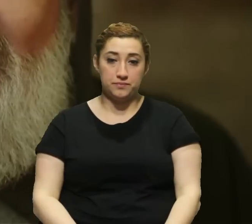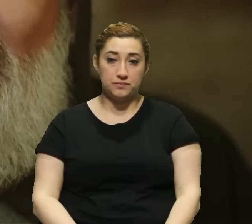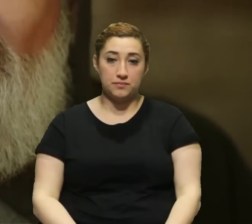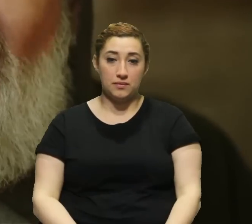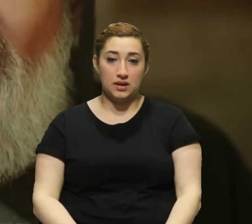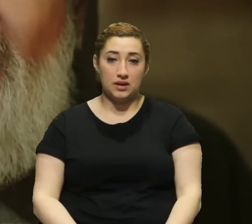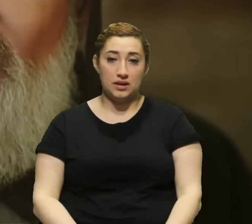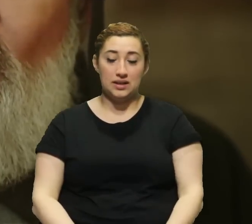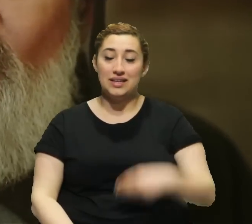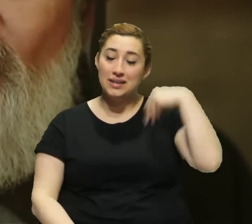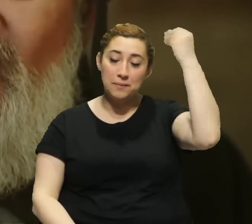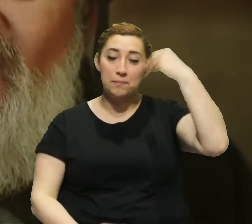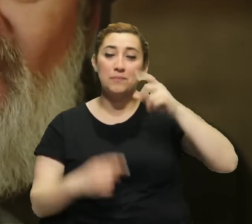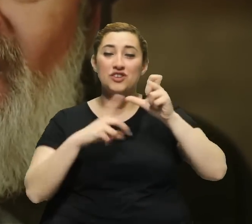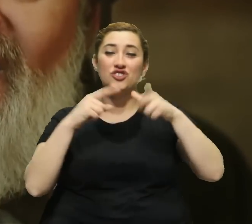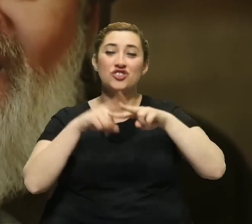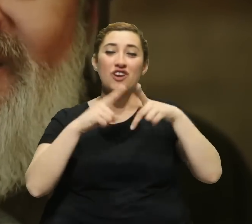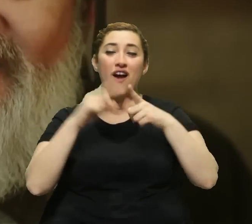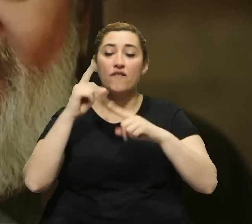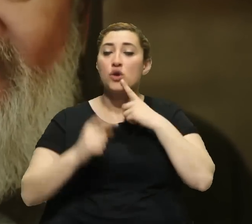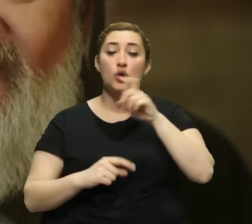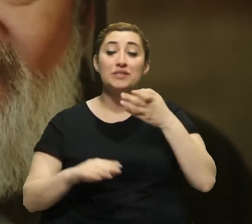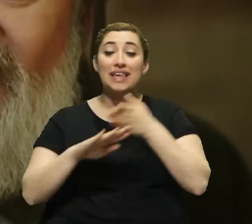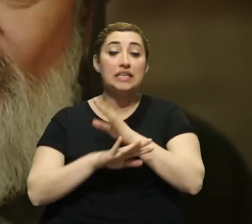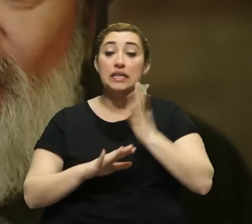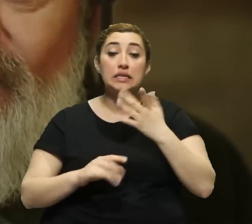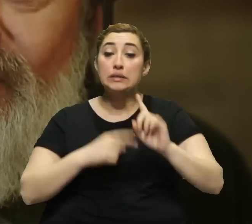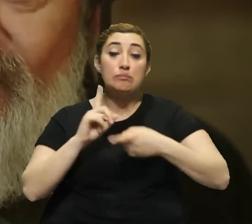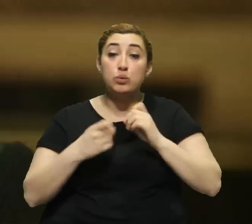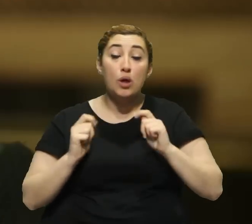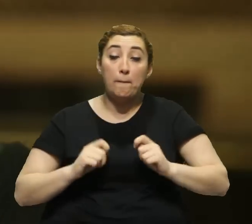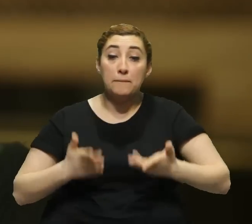İmam Şafi'ye sormuşlar hakikati nasıl buluruz?